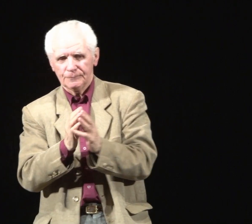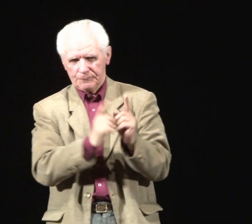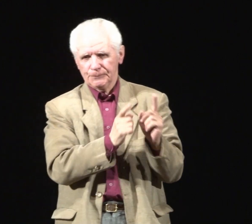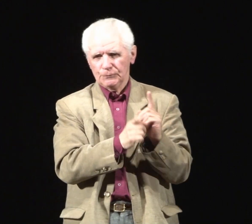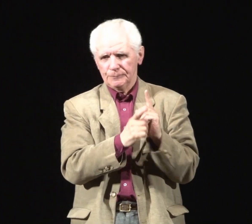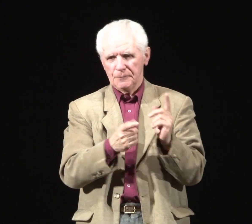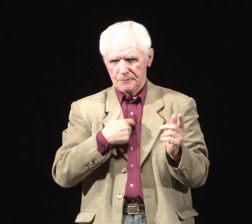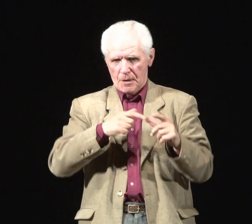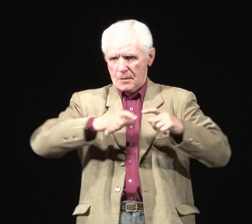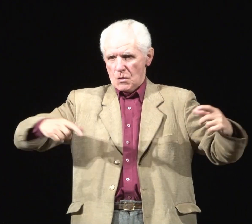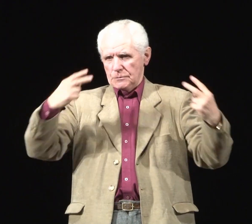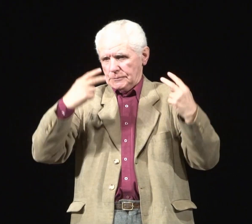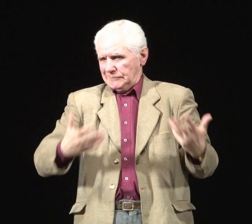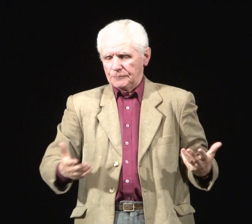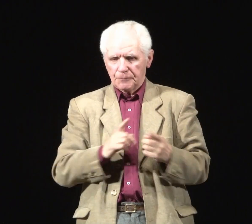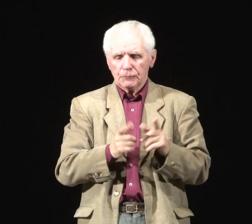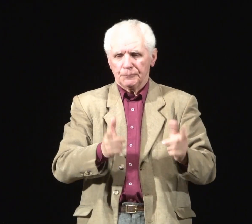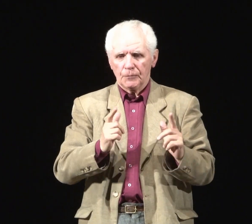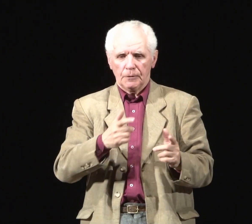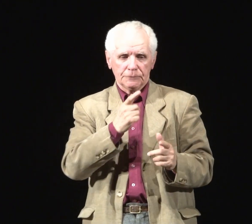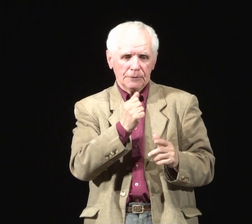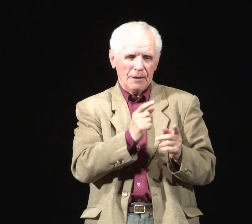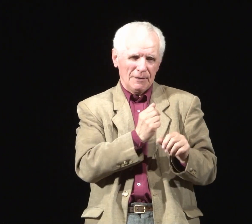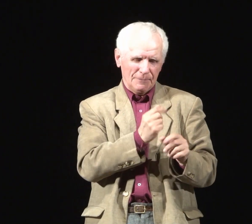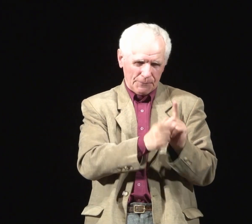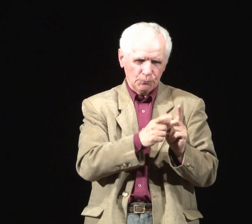Уговорил переводчика, пообещал заплатить...